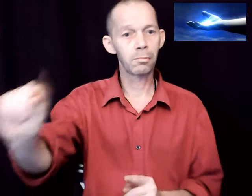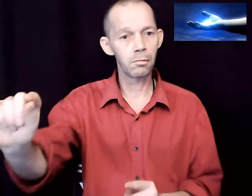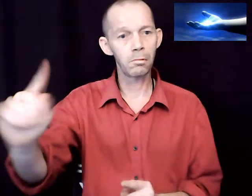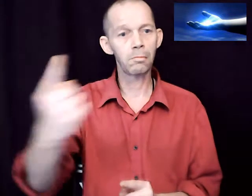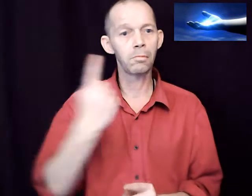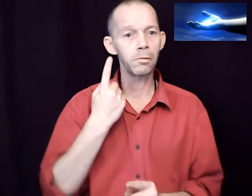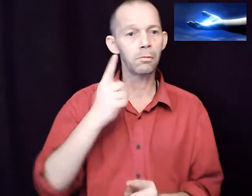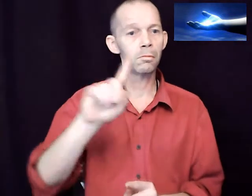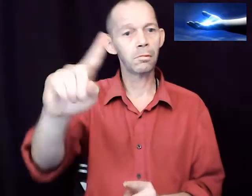Celui vient, part